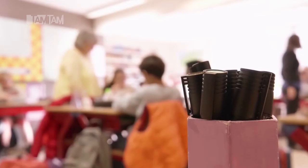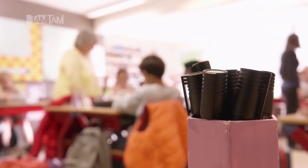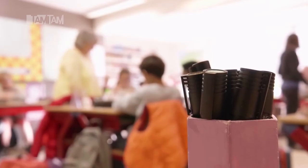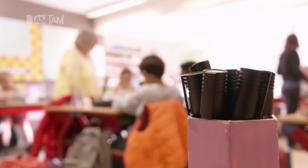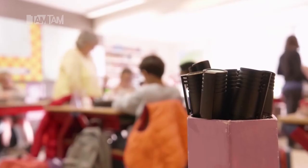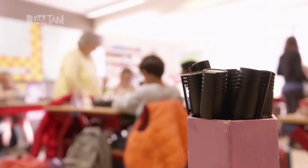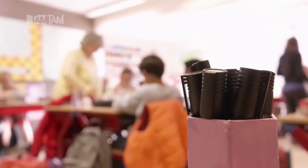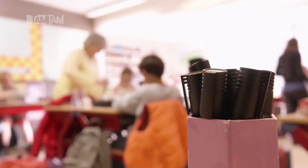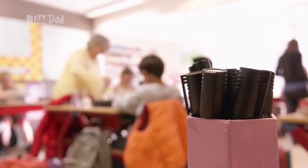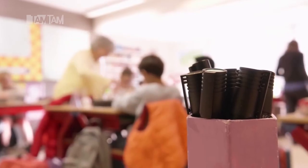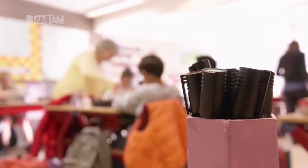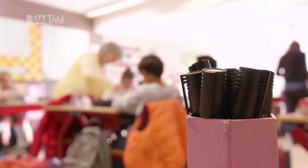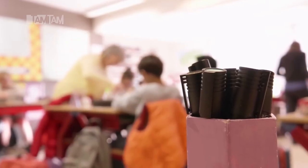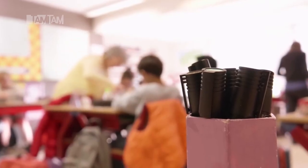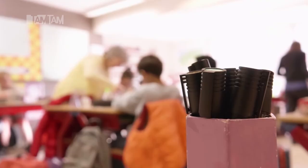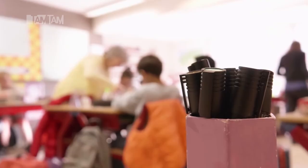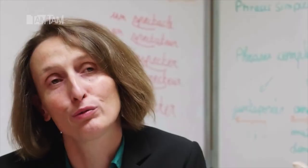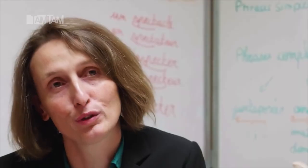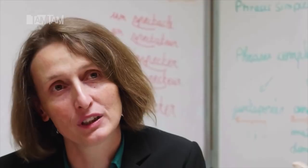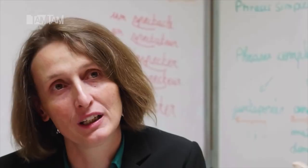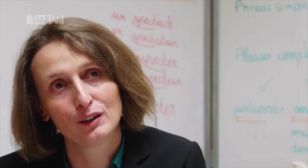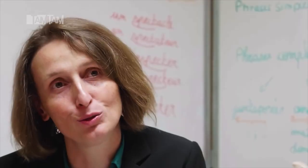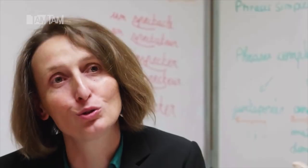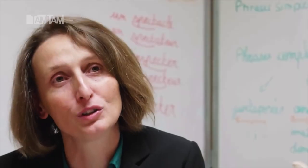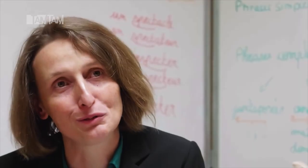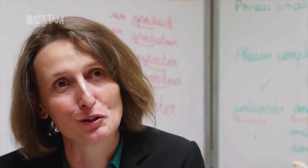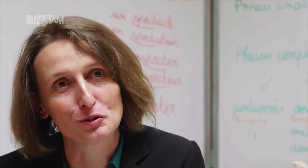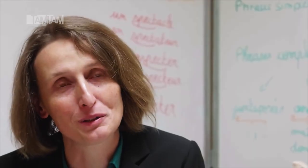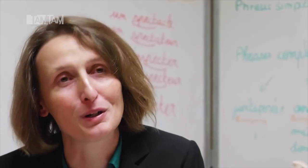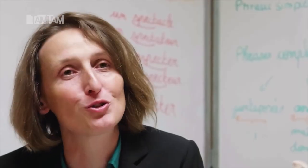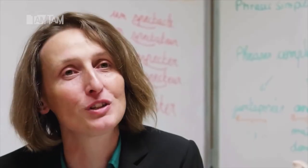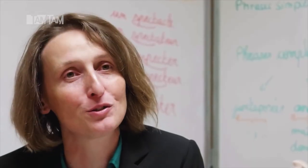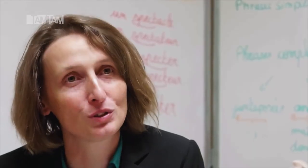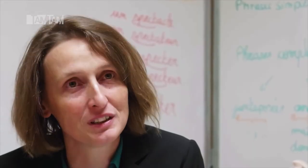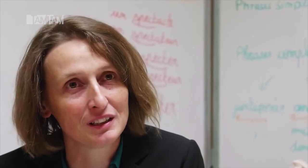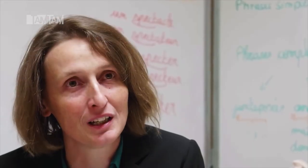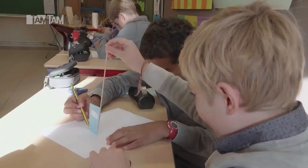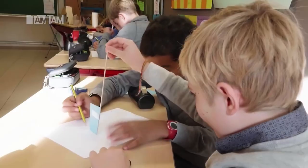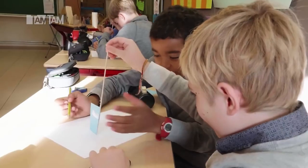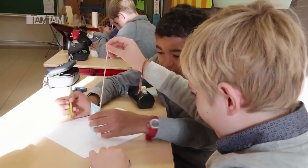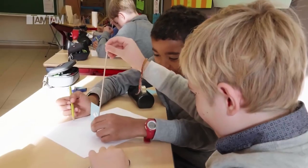une écoute envers tout enfant qui a une autre différence. C'est pas juste la surdité. On parle beaucoup maintenant